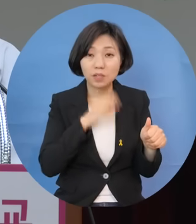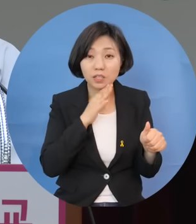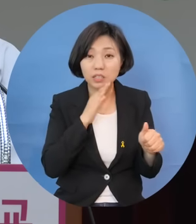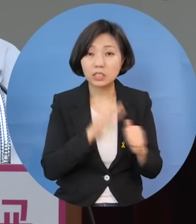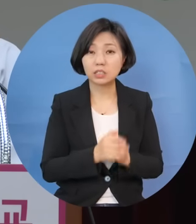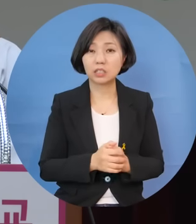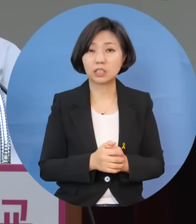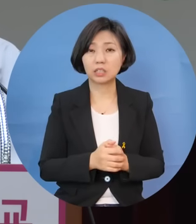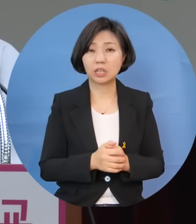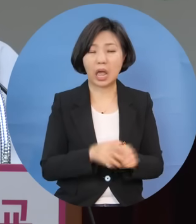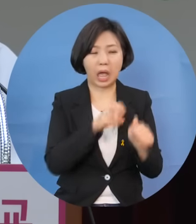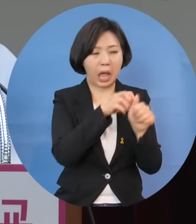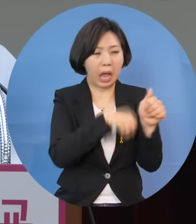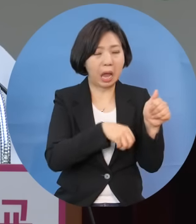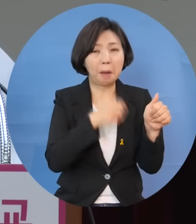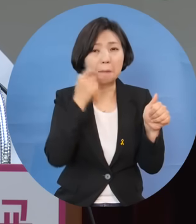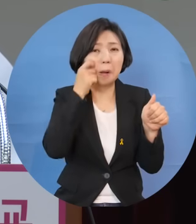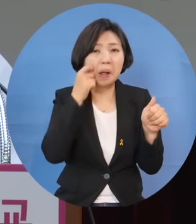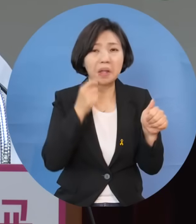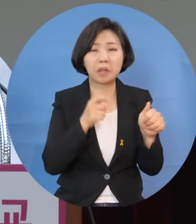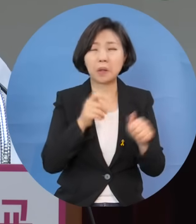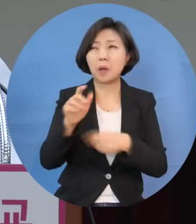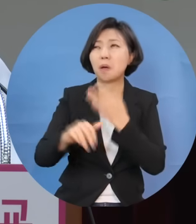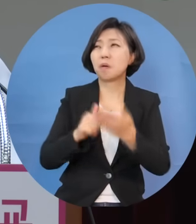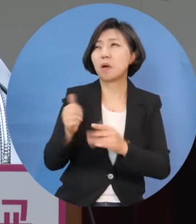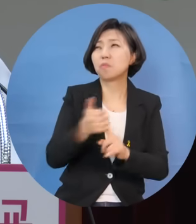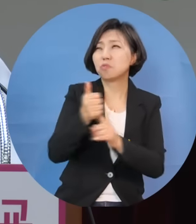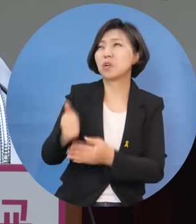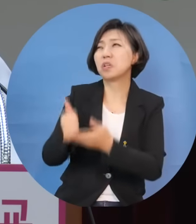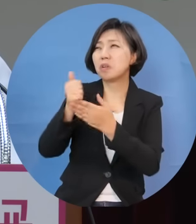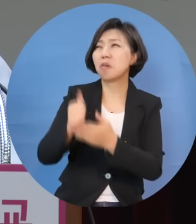그거 마음대로 안 뜯어진다고 부처님에게 가서 아우성을 치잖아요.